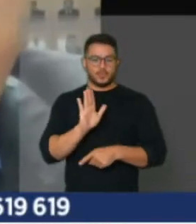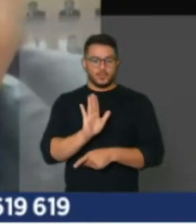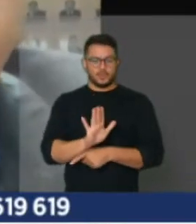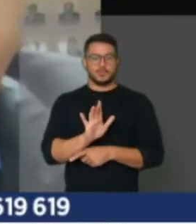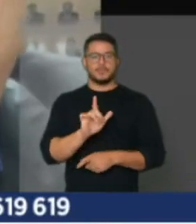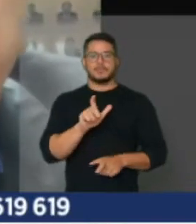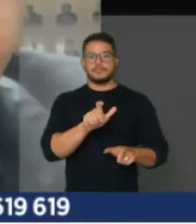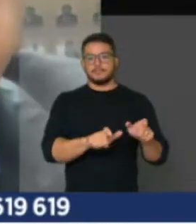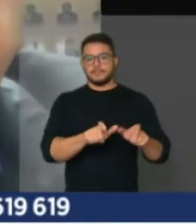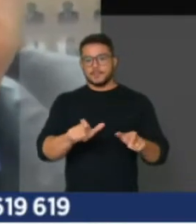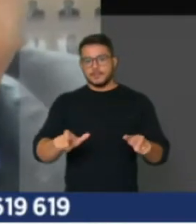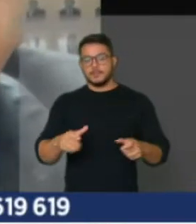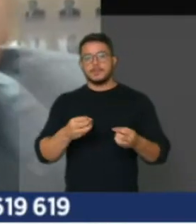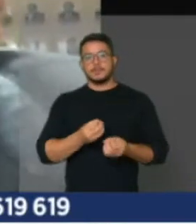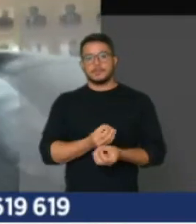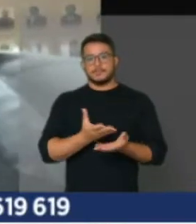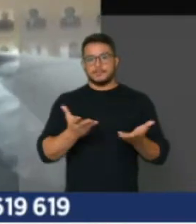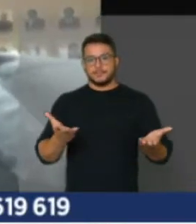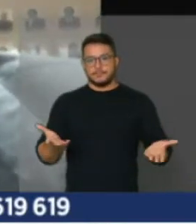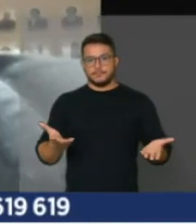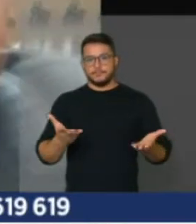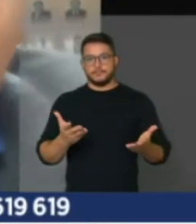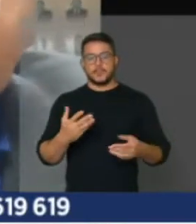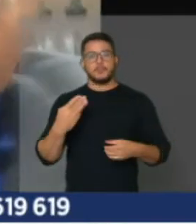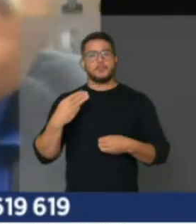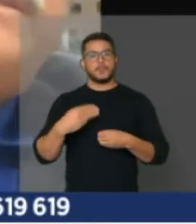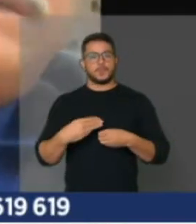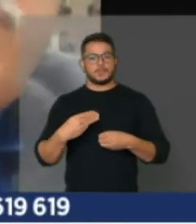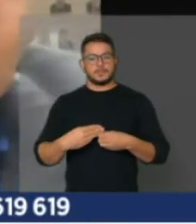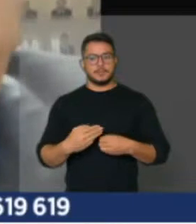OU DA PARAÍBA. PARABÉNS AO RELATOR DEPUTADO JÚLIO CÉ